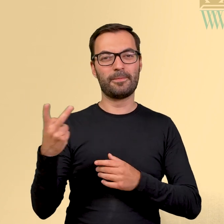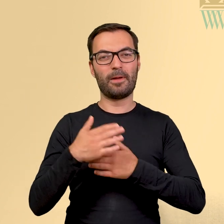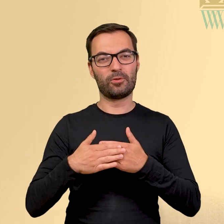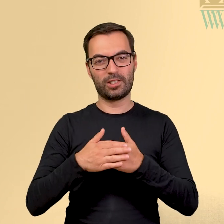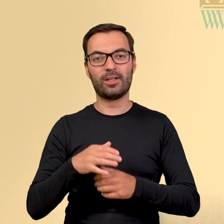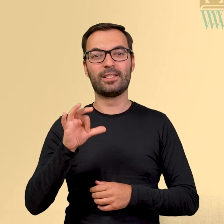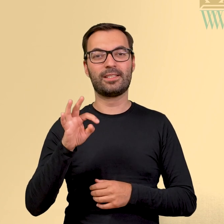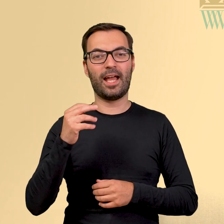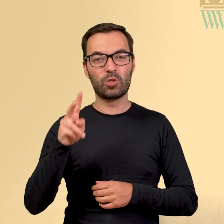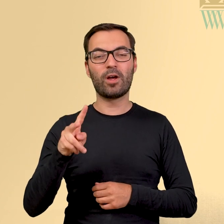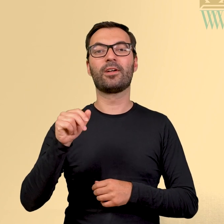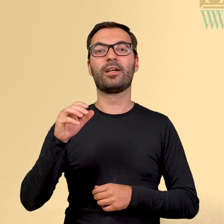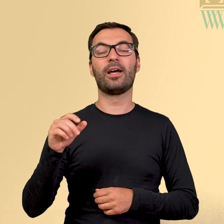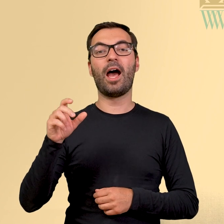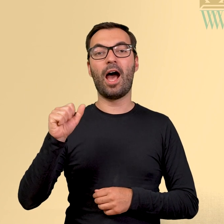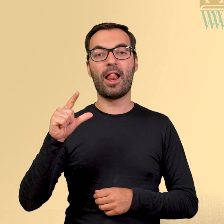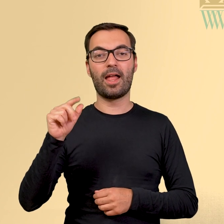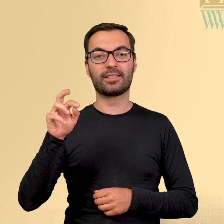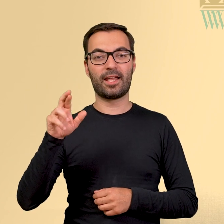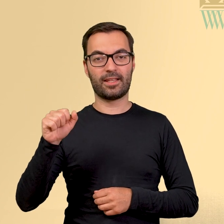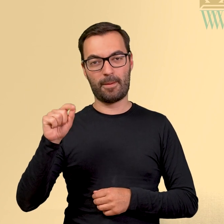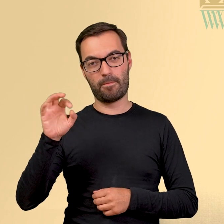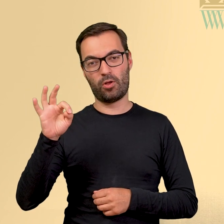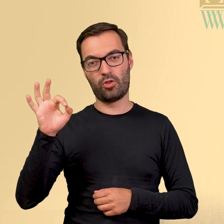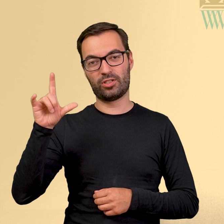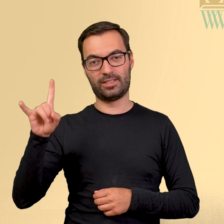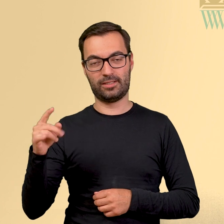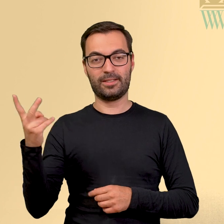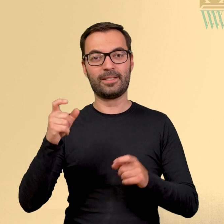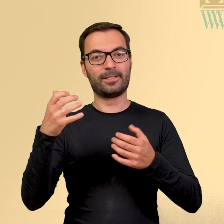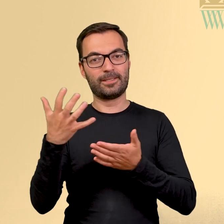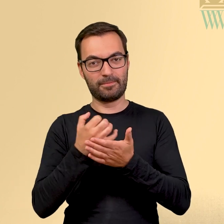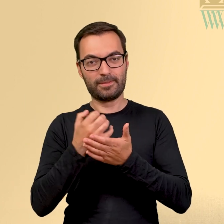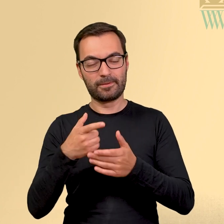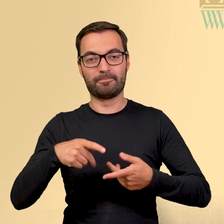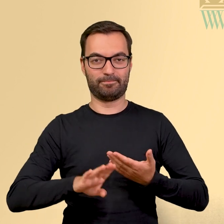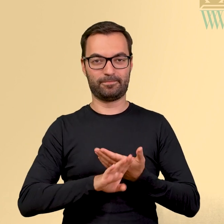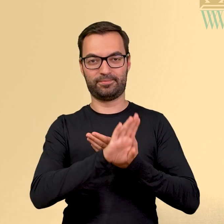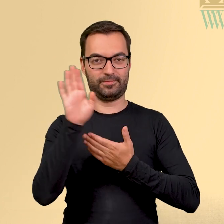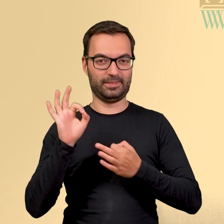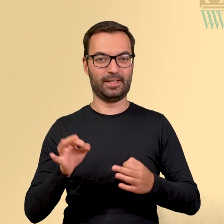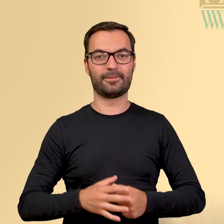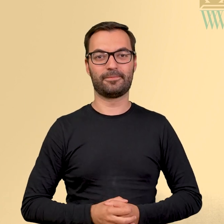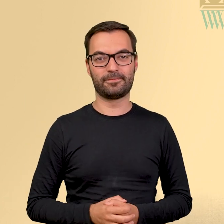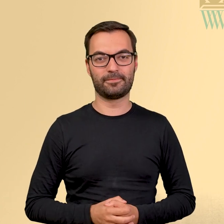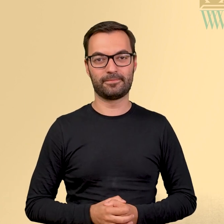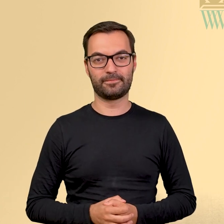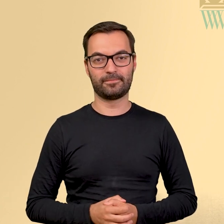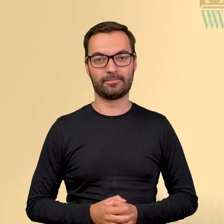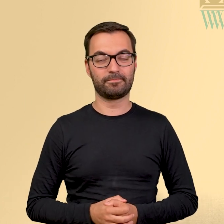którą zapoczątkowali Stanisław Kostka i Aleksandra Potoccy.